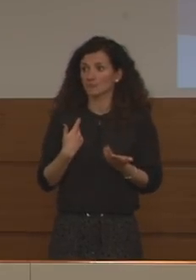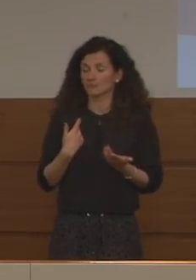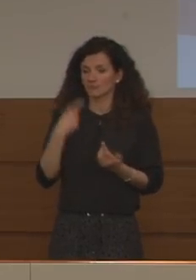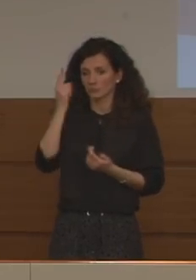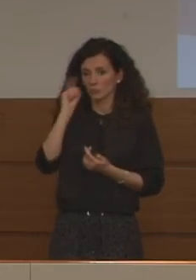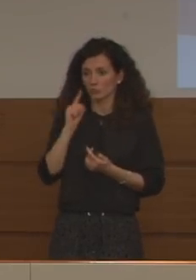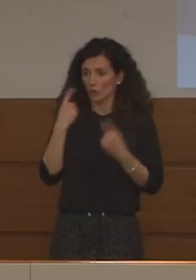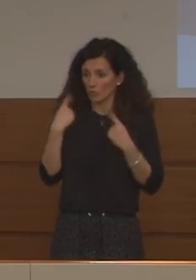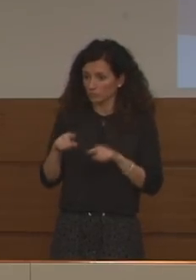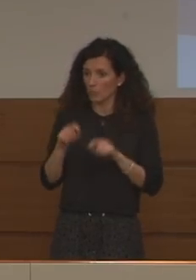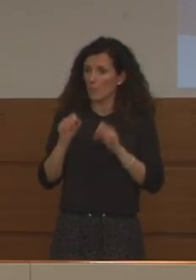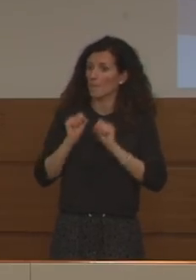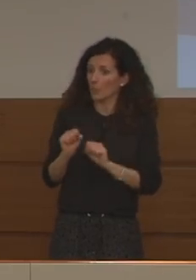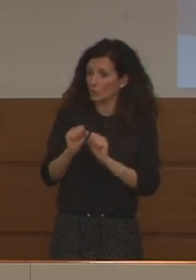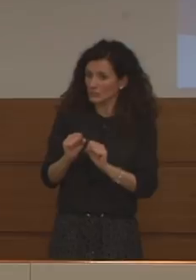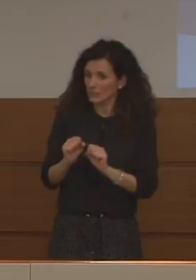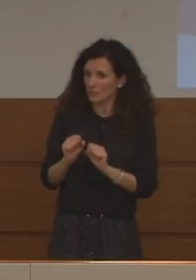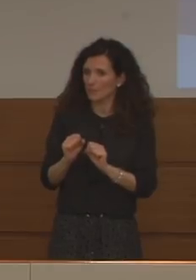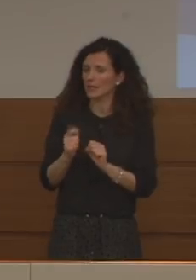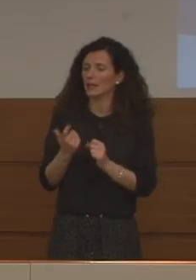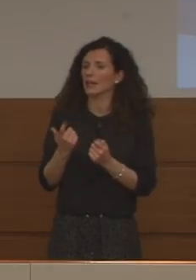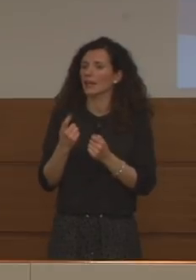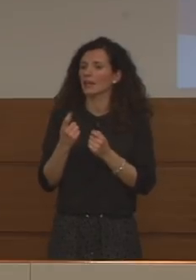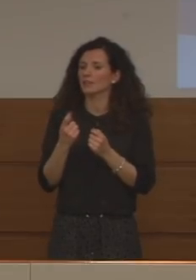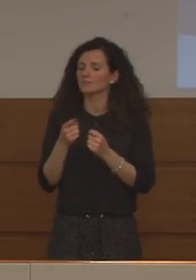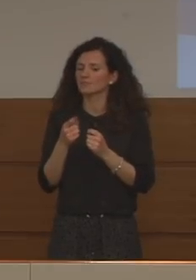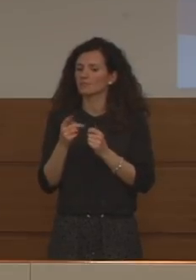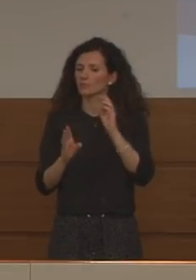numero dei casi dei contagiati, ma comunque voglio capire se è possibile